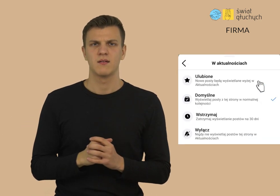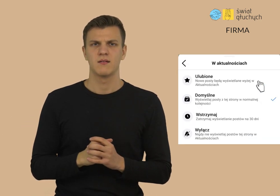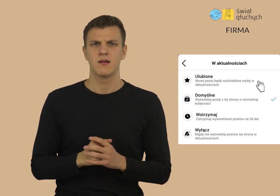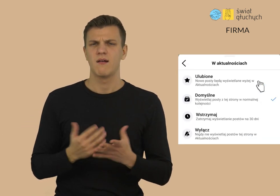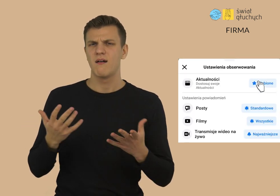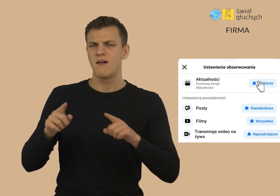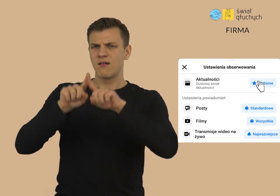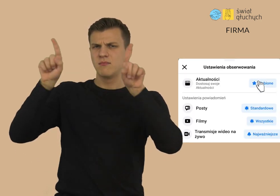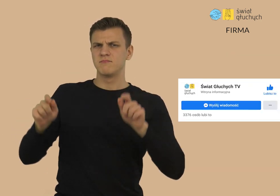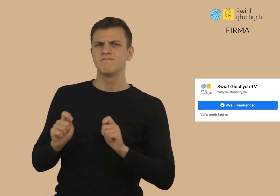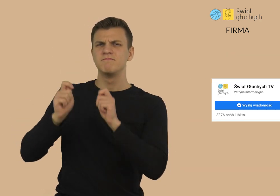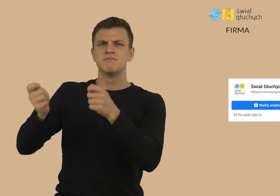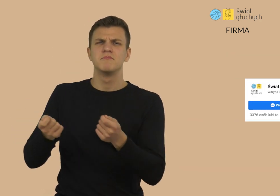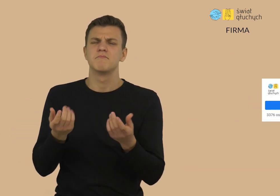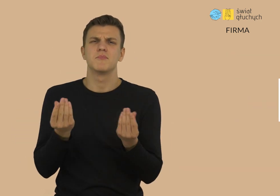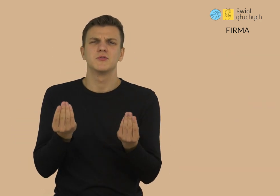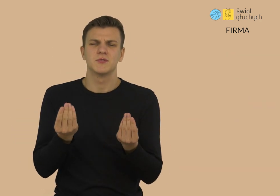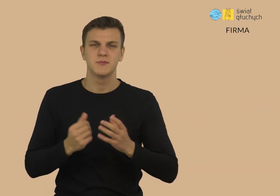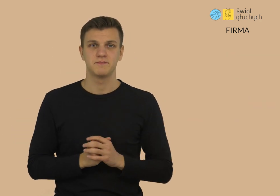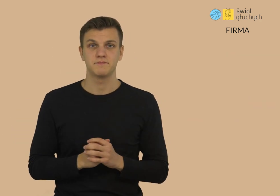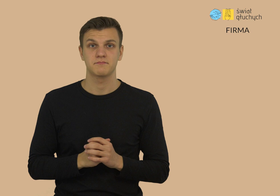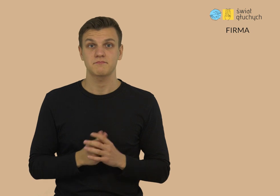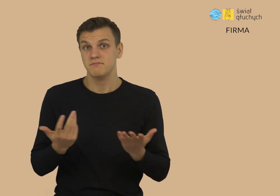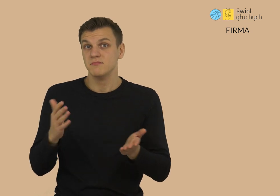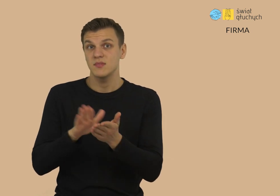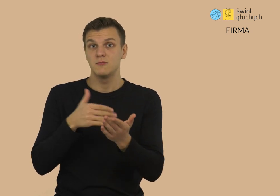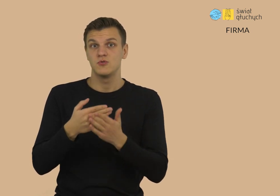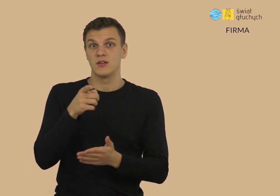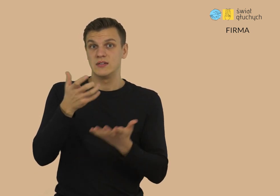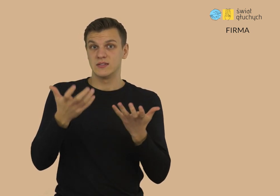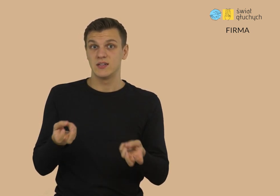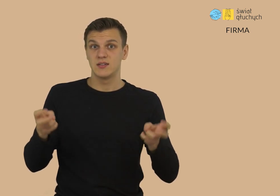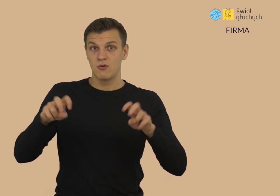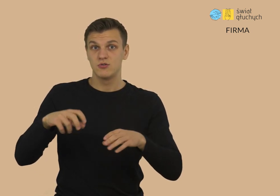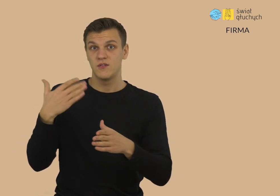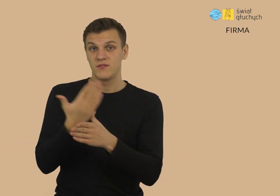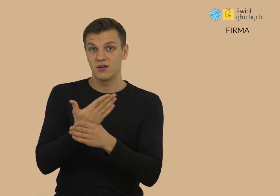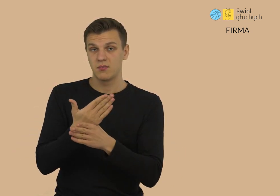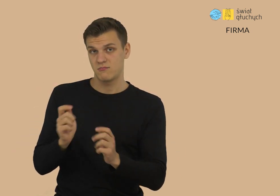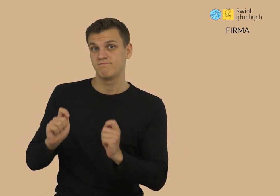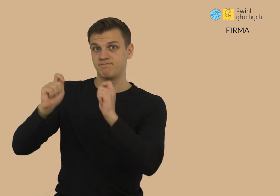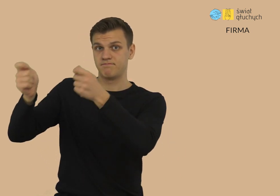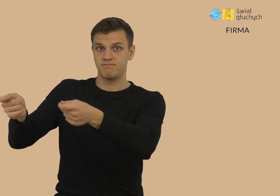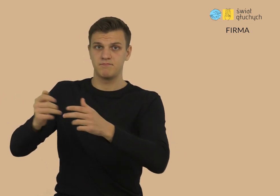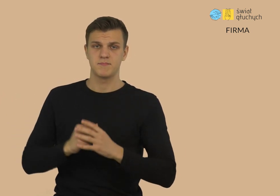W jakich sytuacjach składamy wniosek CEIDG? Przy zakładaniu nowej firmy,